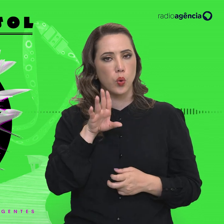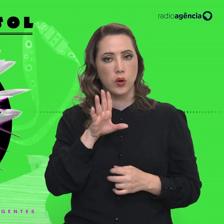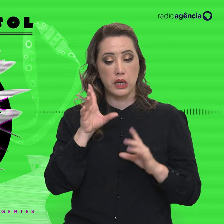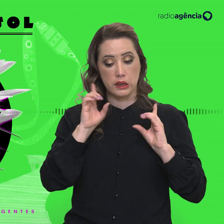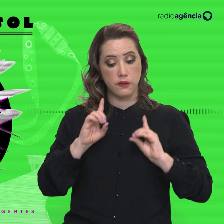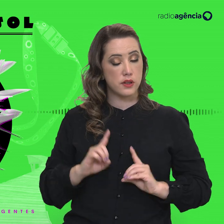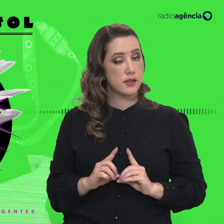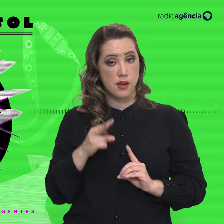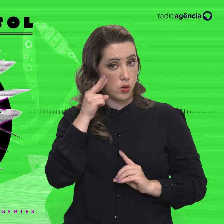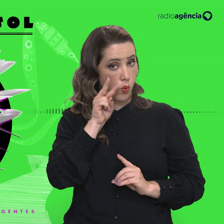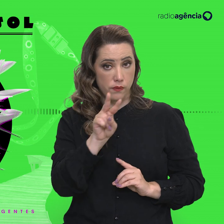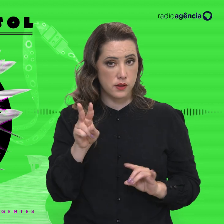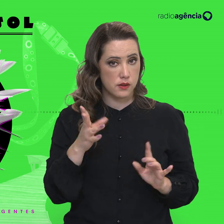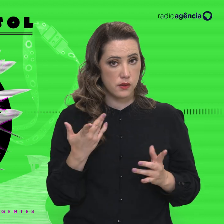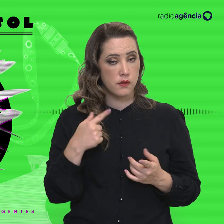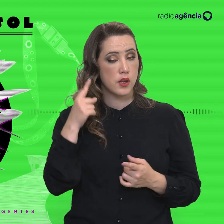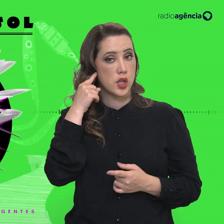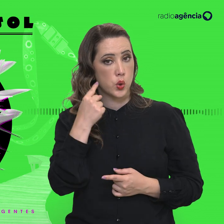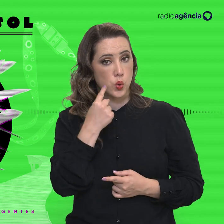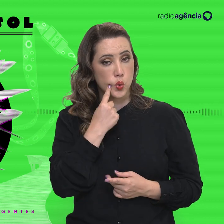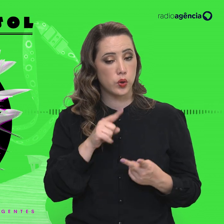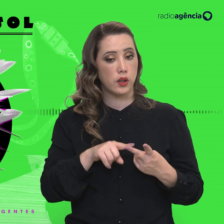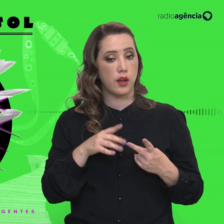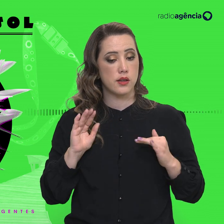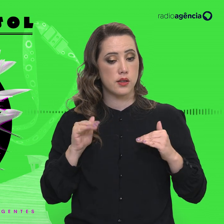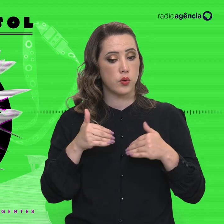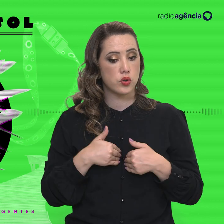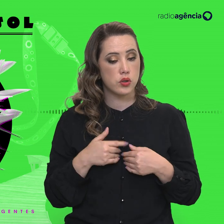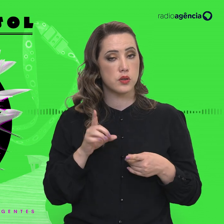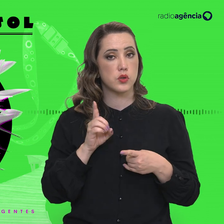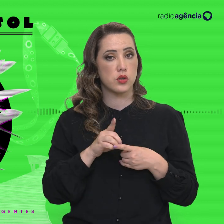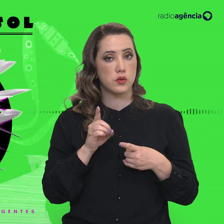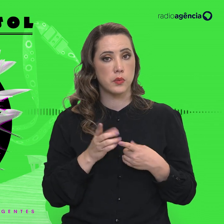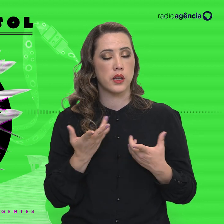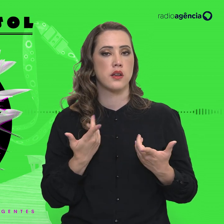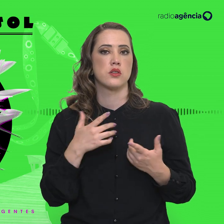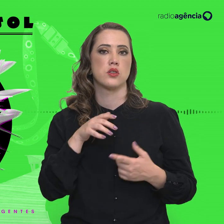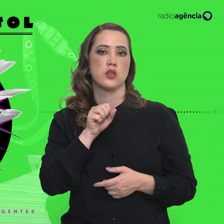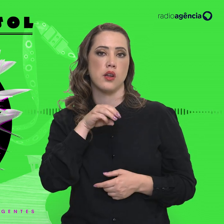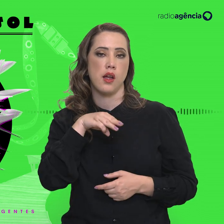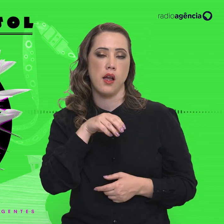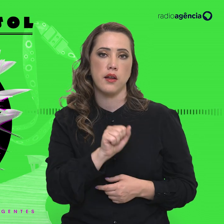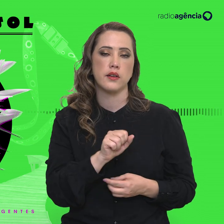Entre elas, estão a surdez, autismo, diabetes, asma, limitações intelectuais, deficiências